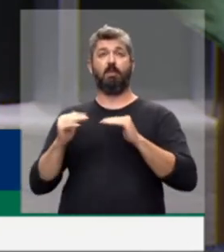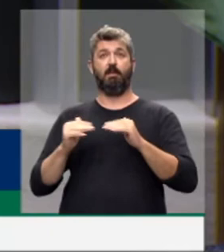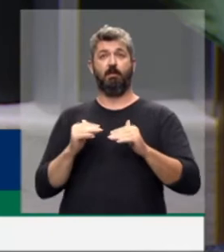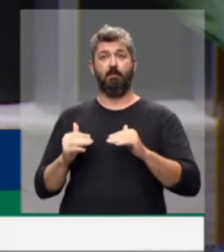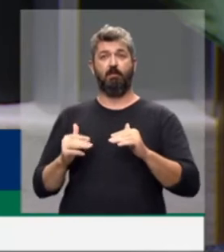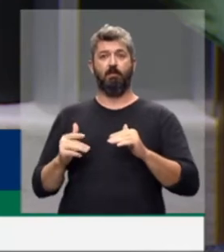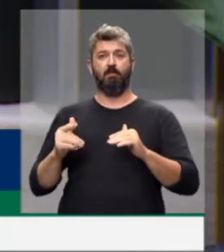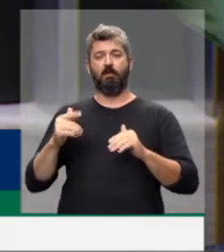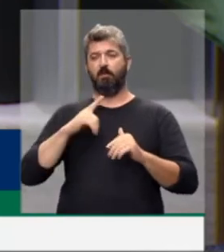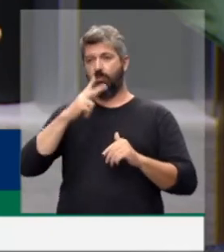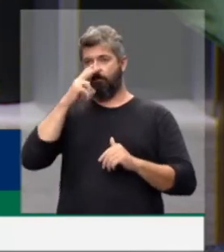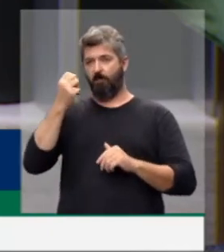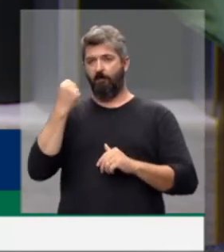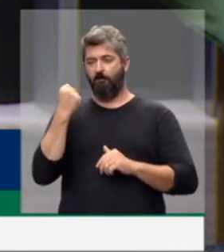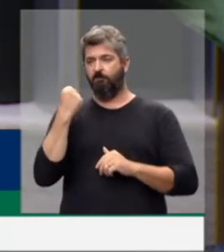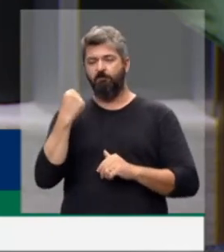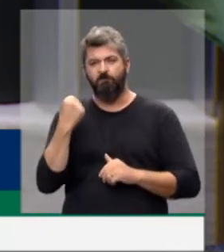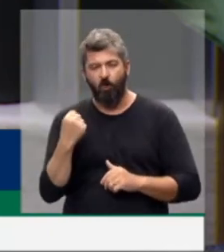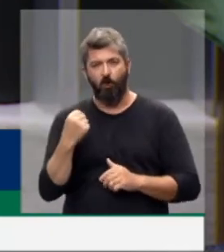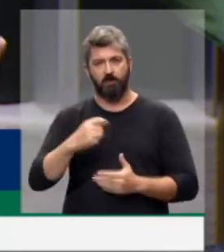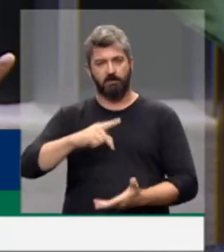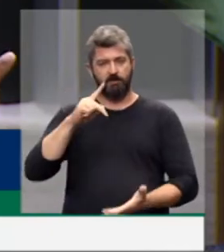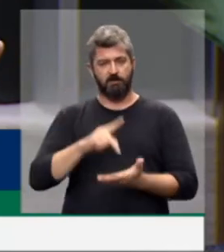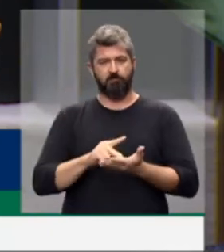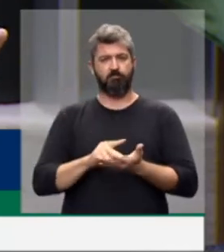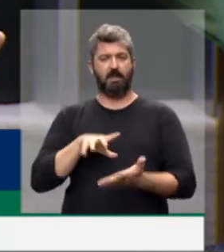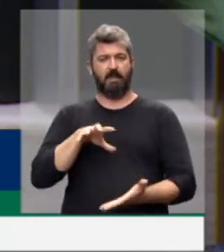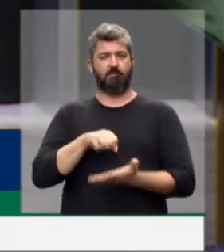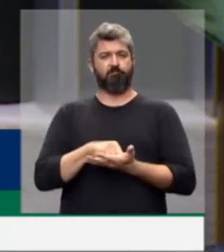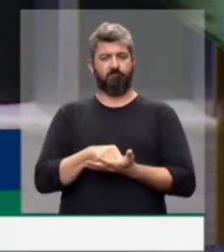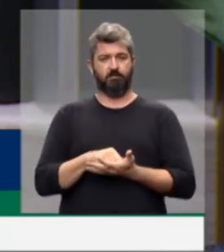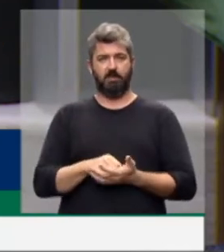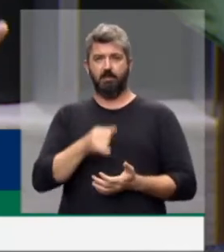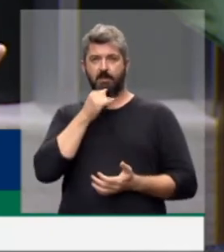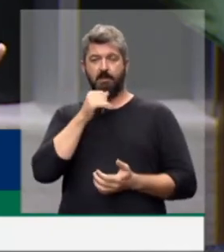QUANDO CHEGAM A COLOCAR NA VERDADE PARTICIPAÇÃO INCLUSIVE DE ATIVIDADE